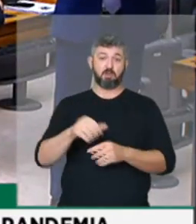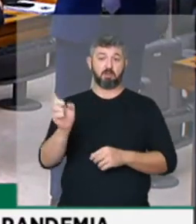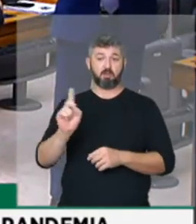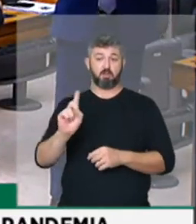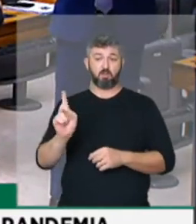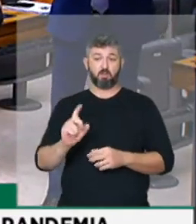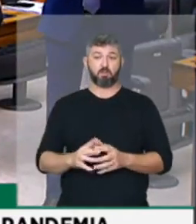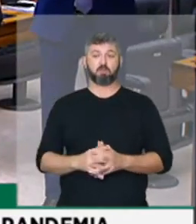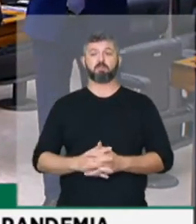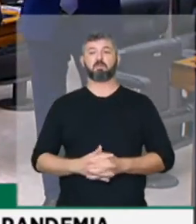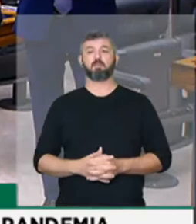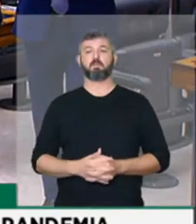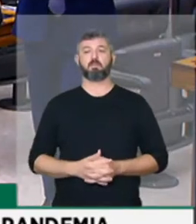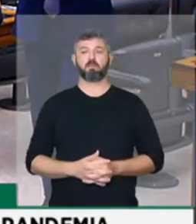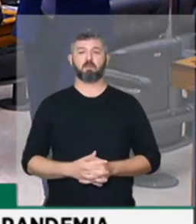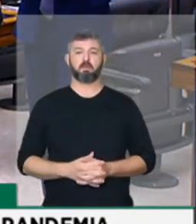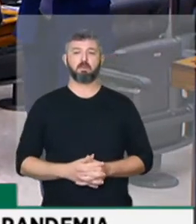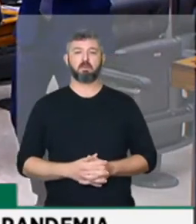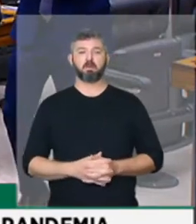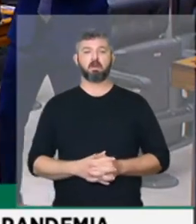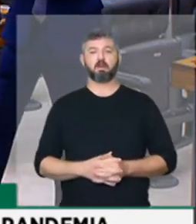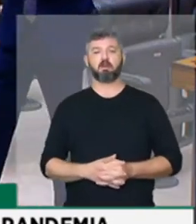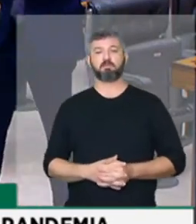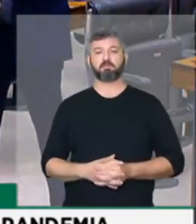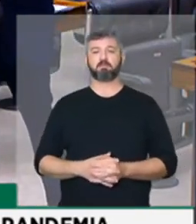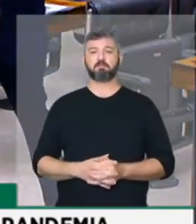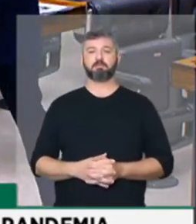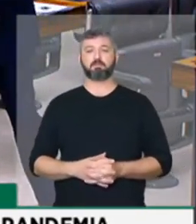VOTAR COM A CÂMARA VOTA NÃO. -- [MÁRCIO SALEMA]: EM PAUTA UM DESTAQUE APRESENTADO PELO PSOL... PARA A VOTAÇÃO